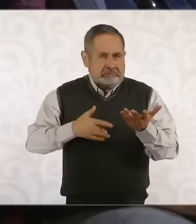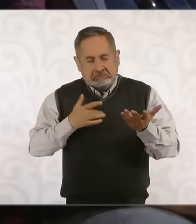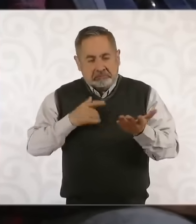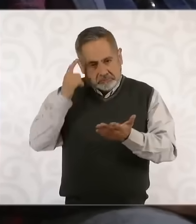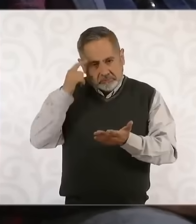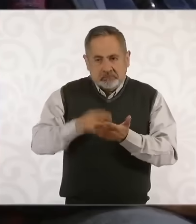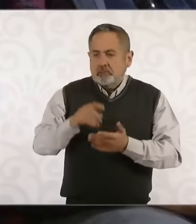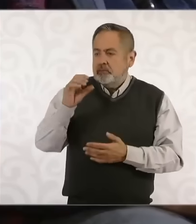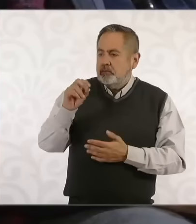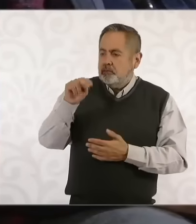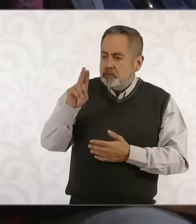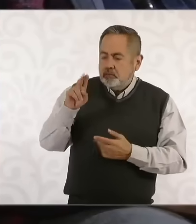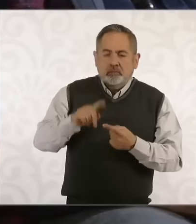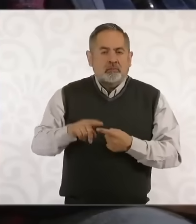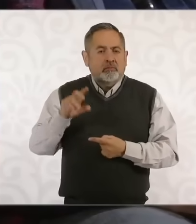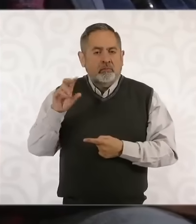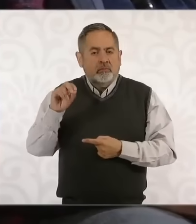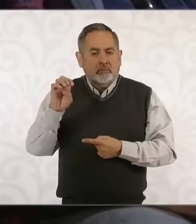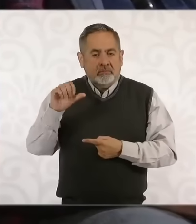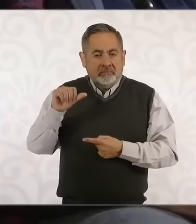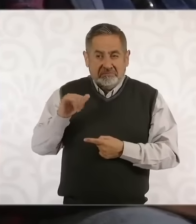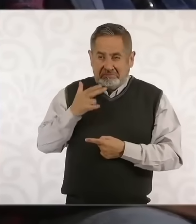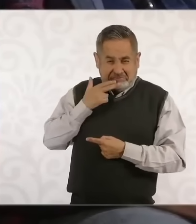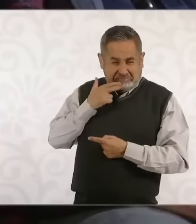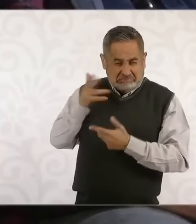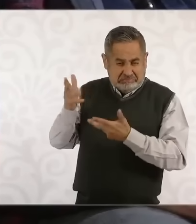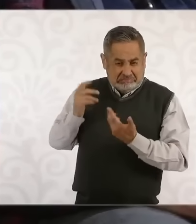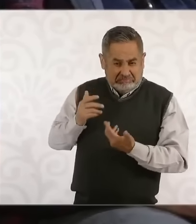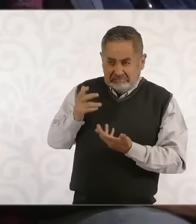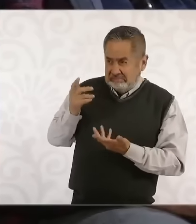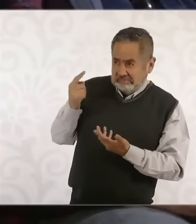la OEA aún sirven para algo? tienen razón de ser cuando claramente el gobierno de